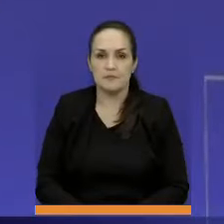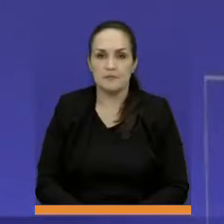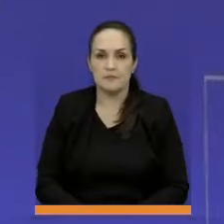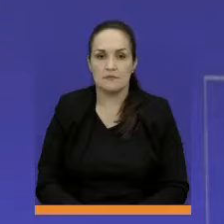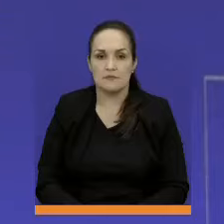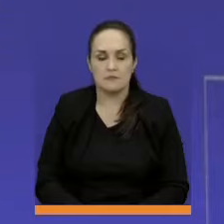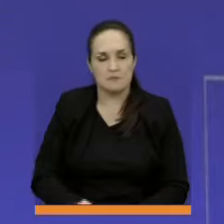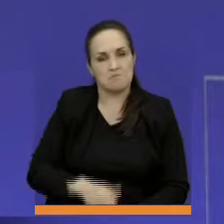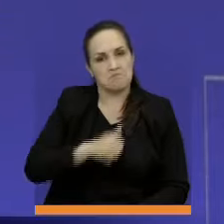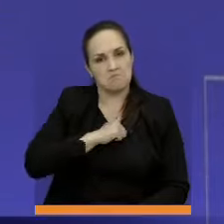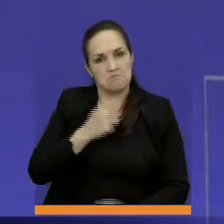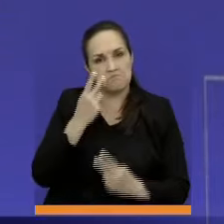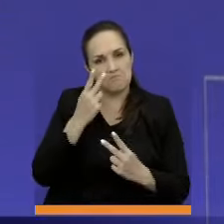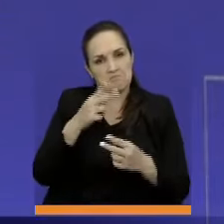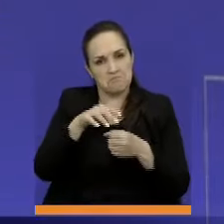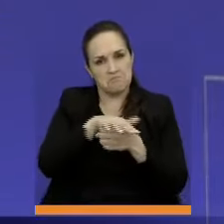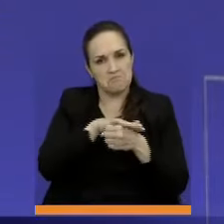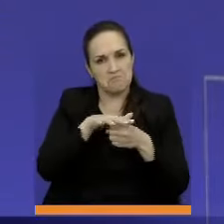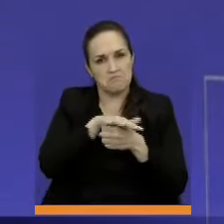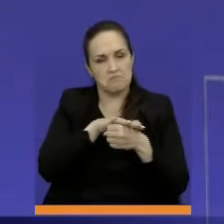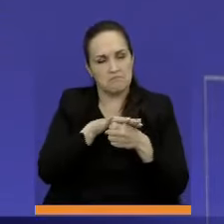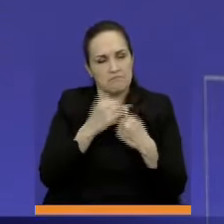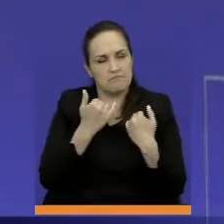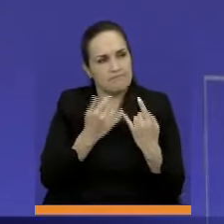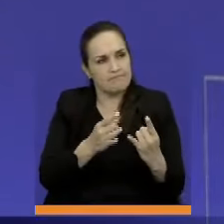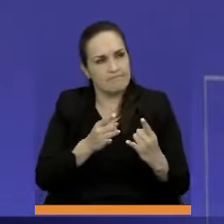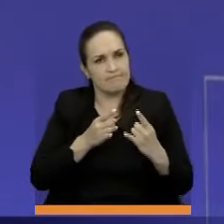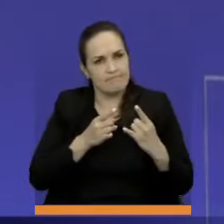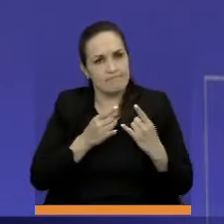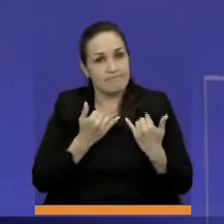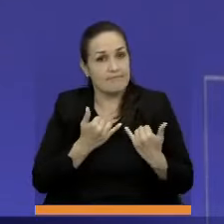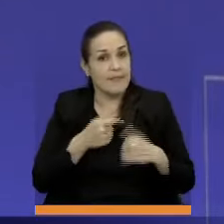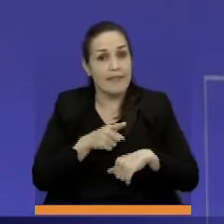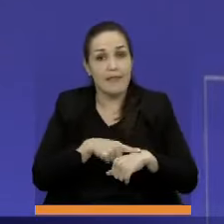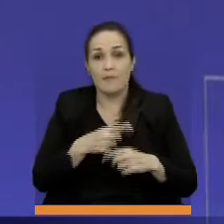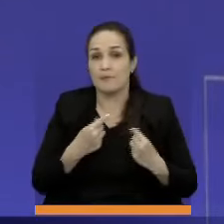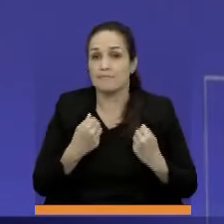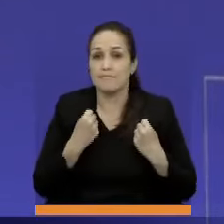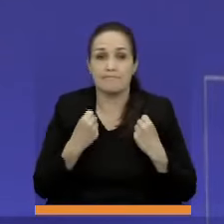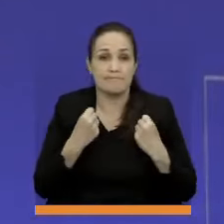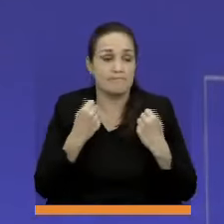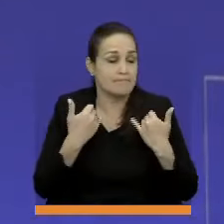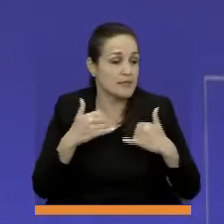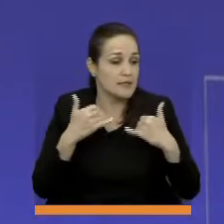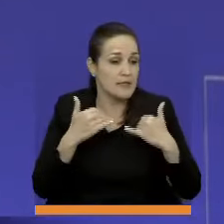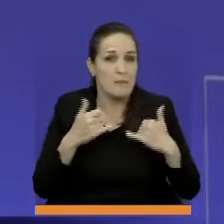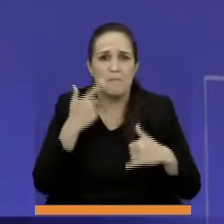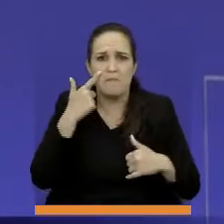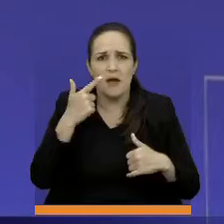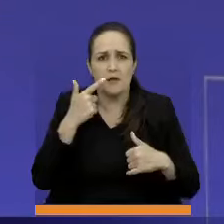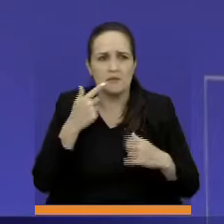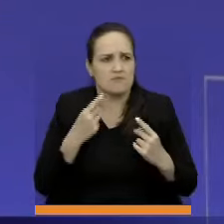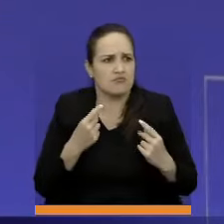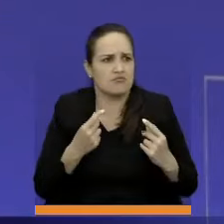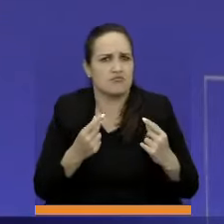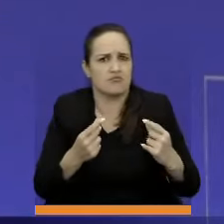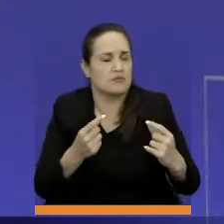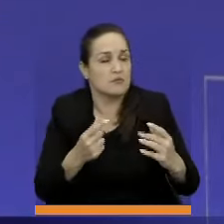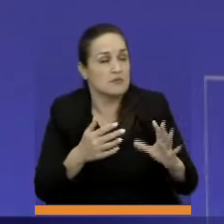PARA ESCRIBIRLA. Y VALORACIóN DE LA